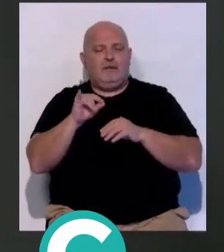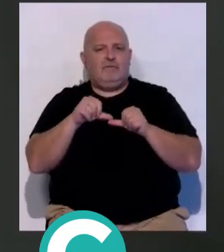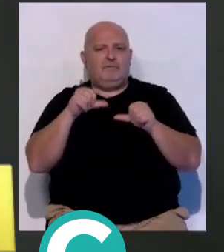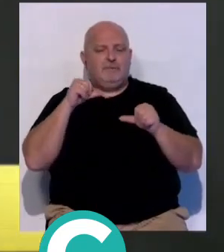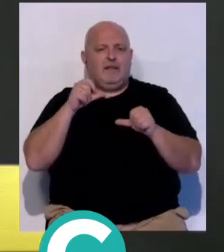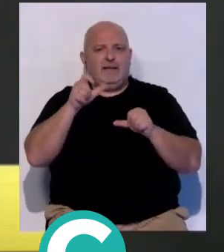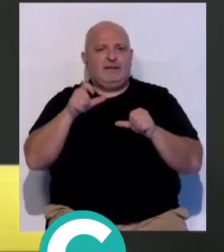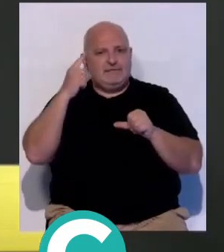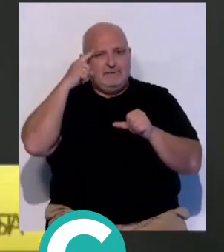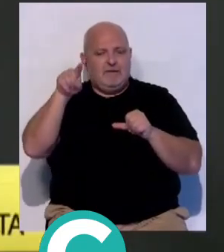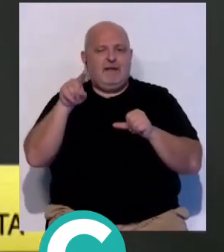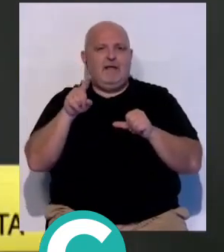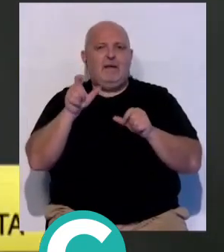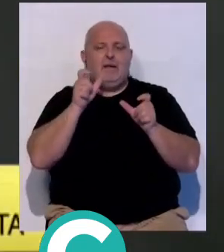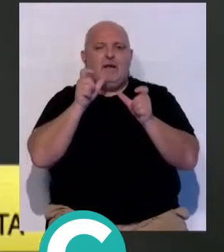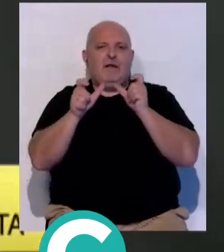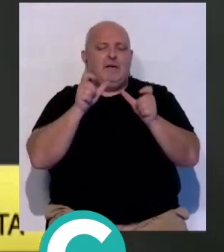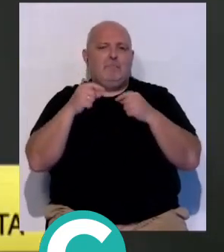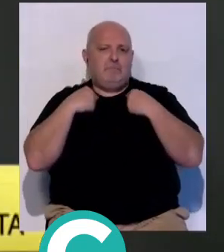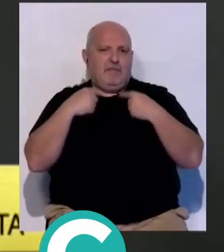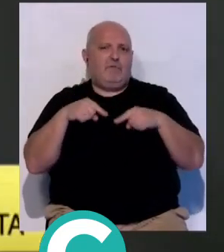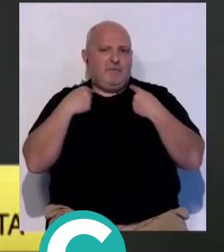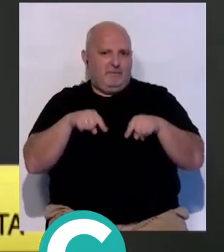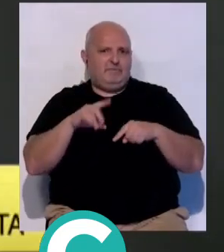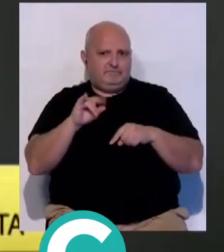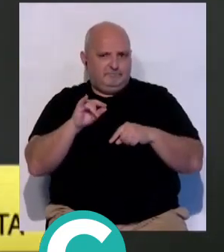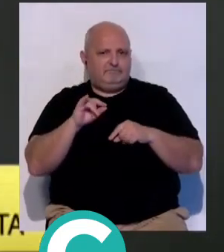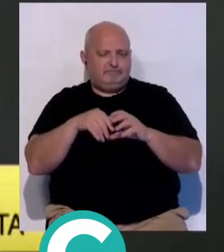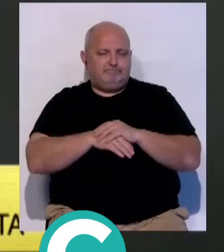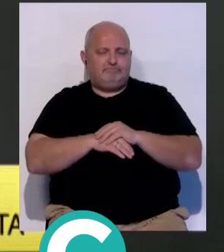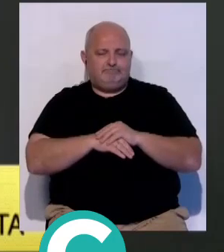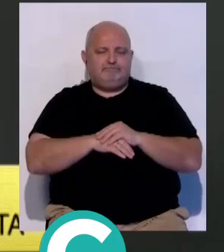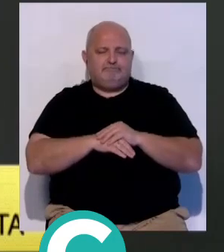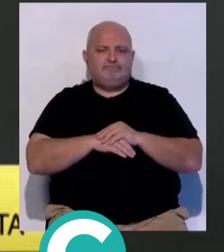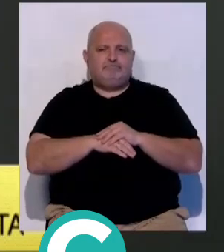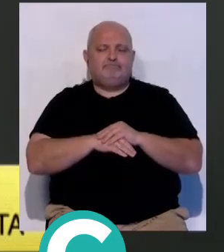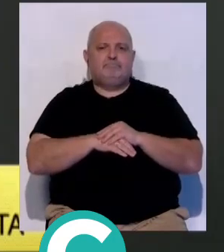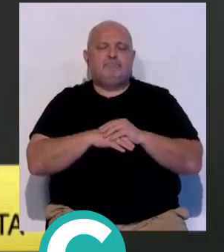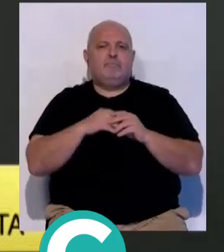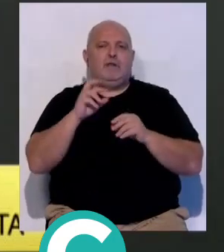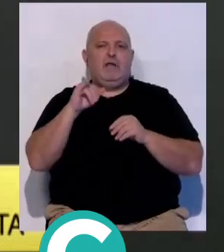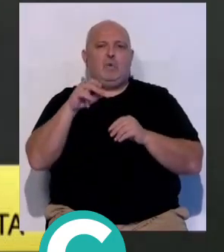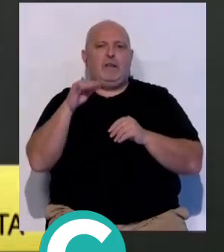que hay palabras que hemos ido perdiendo no tengo irruente y rubéntete es un delantero